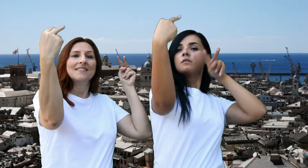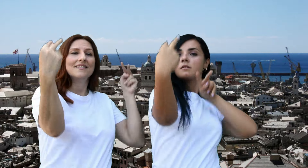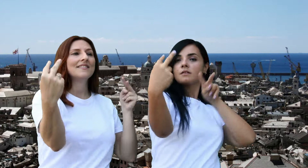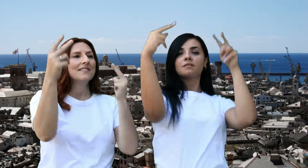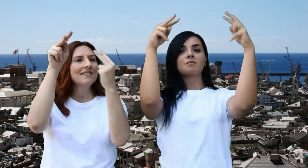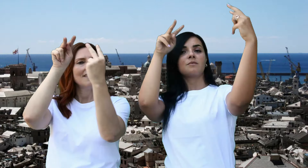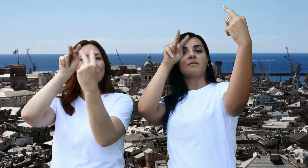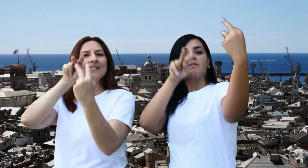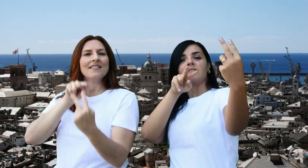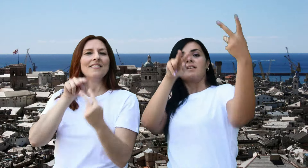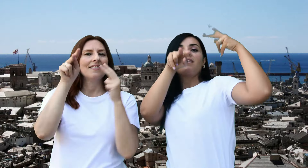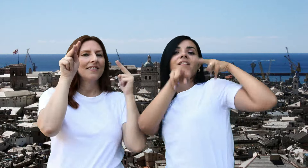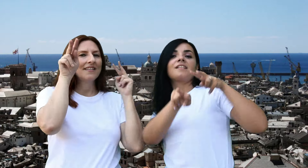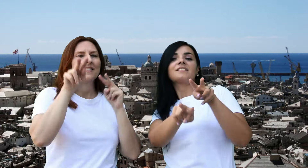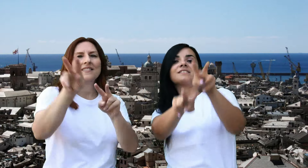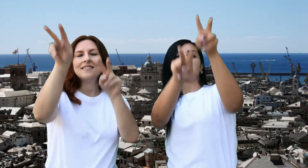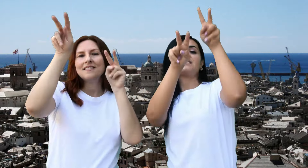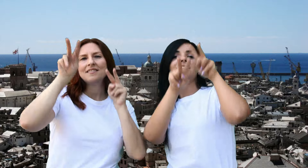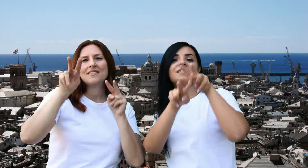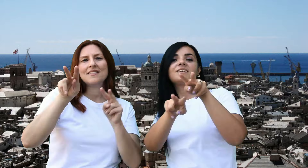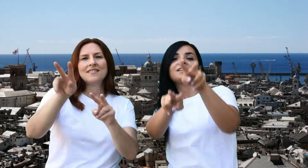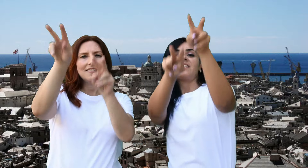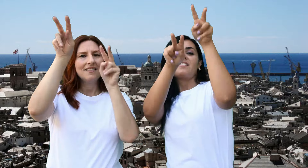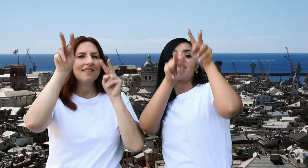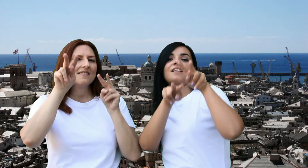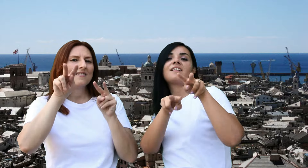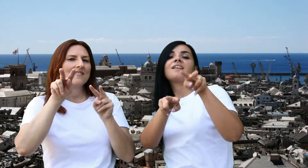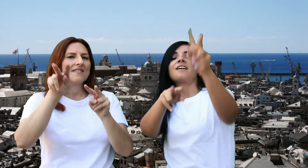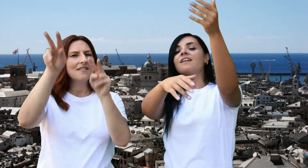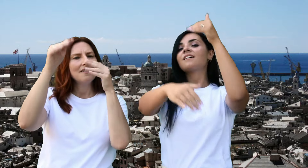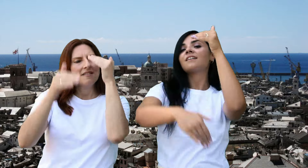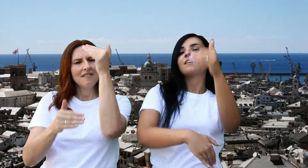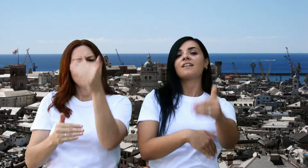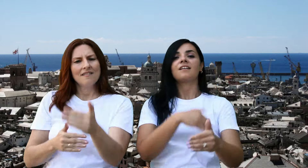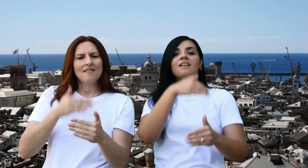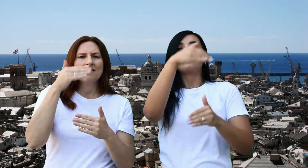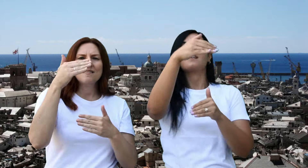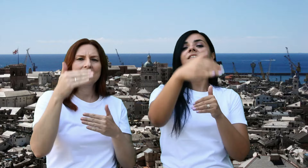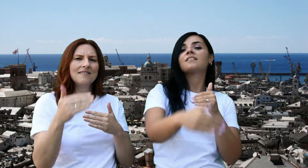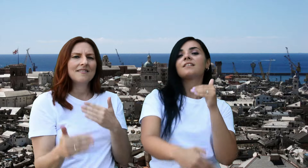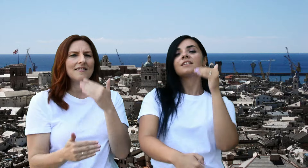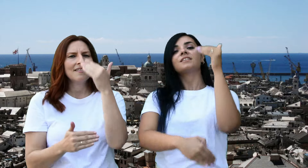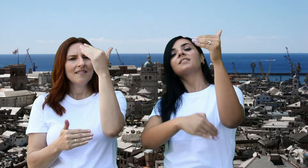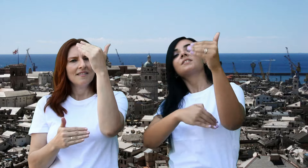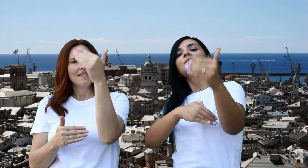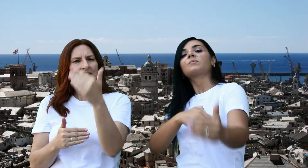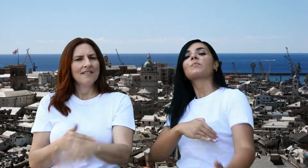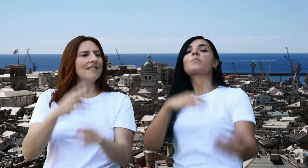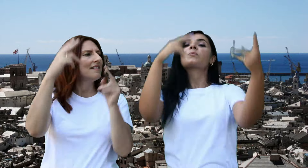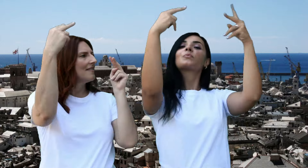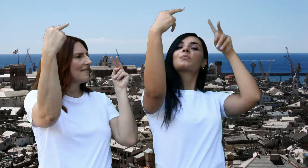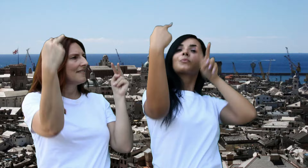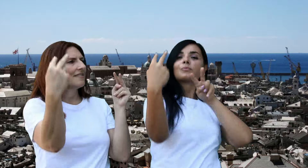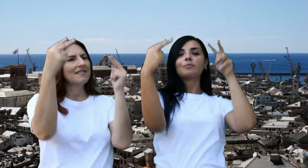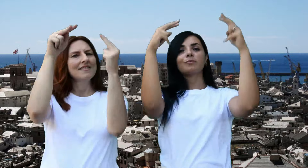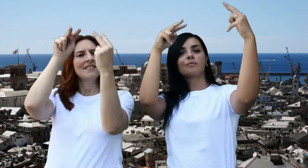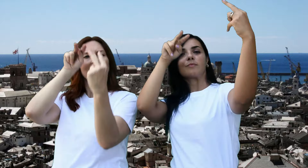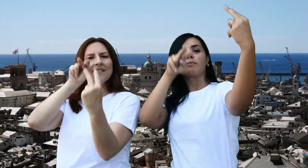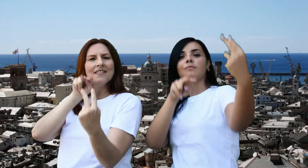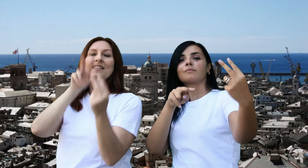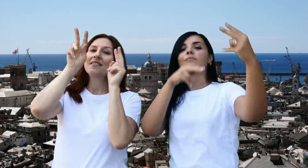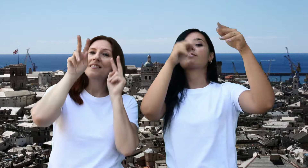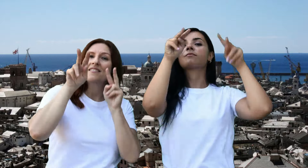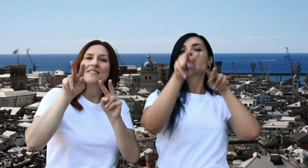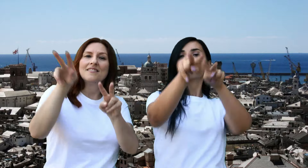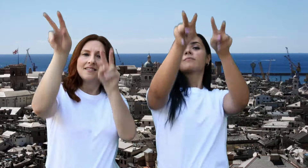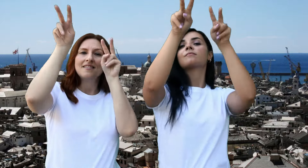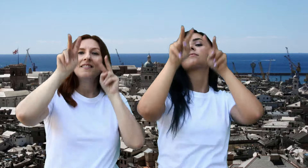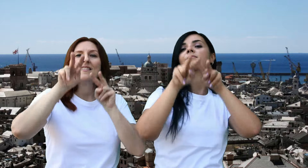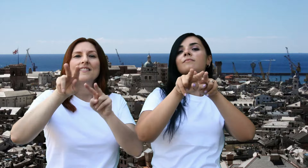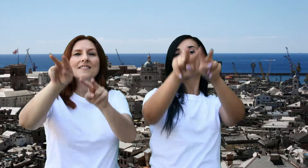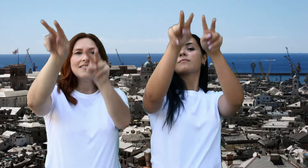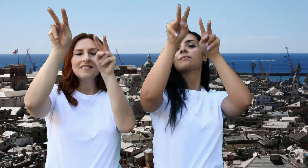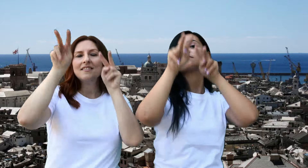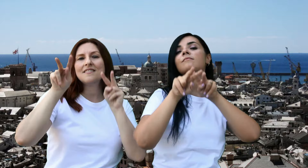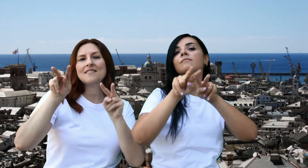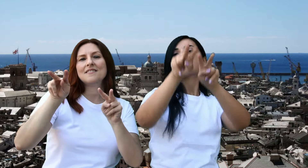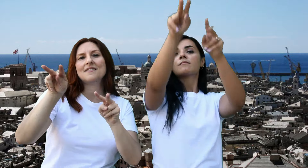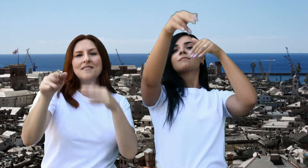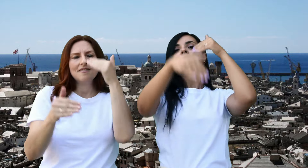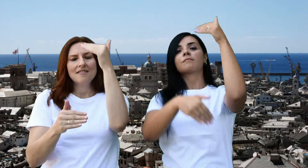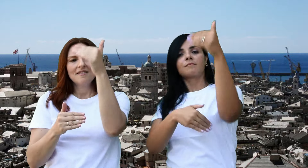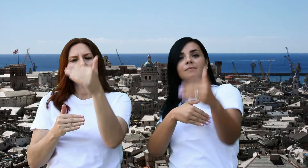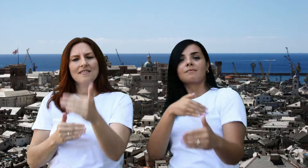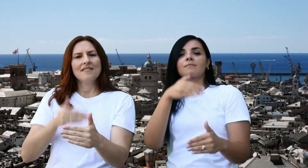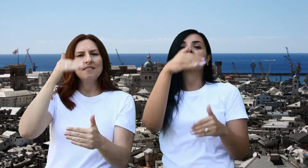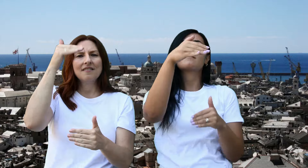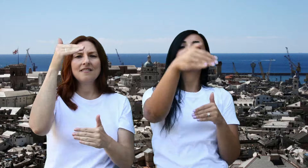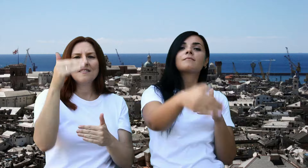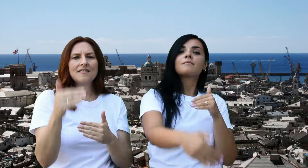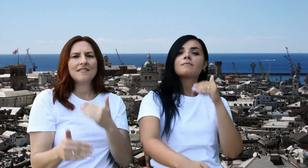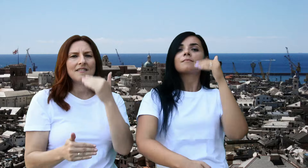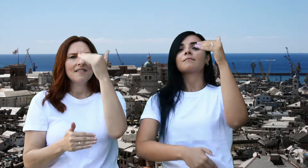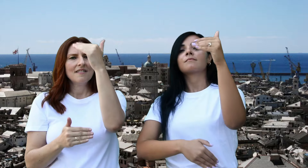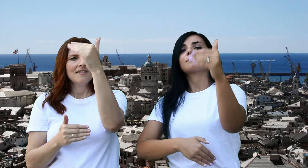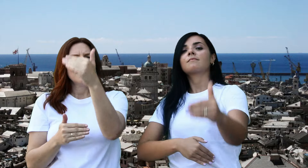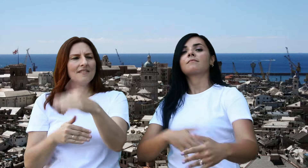diverse prospettive ma stessa direzione Oh oh oh